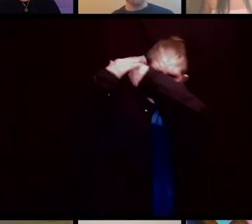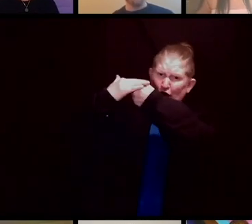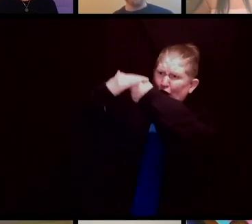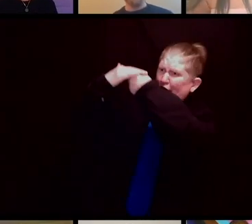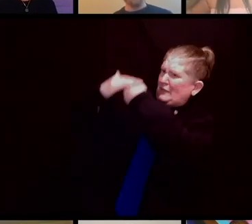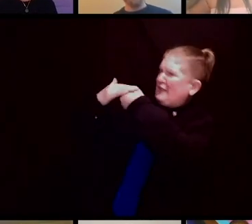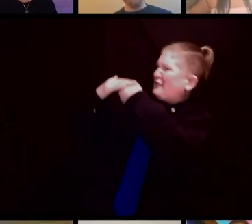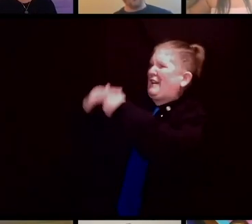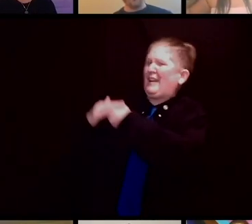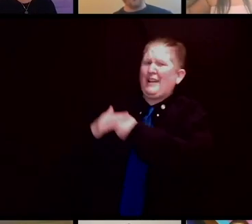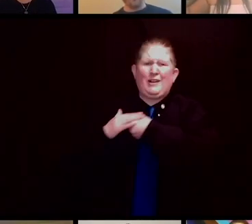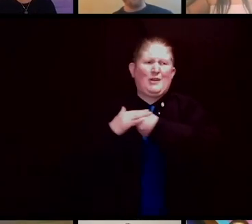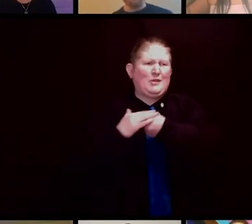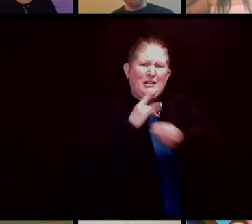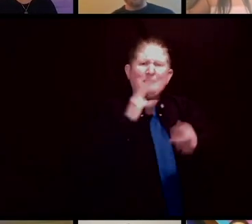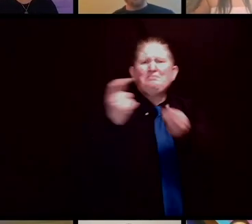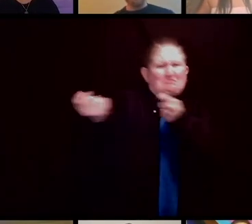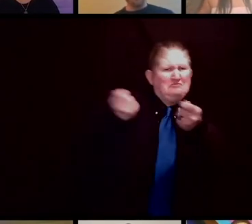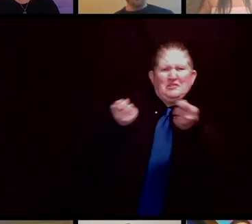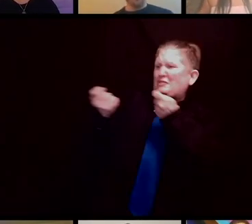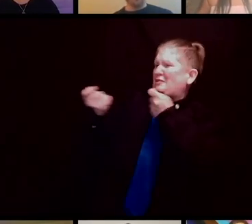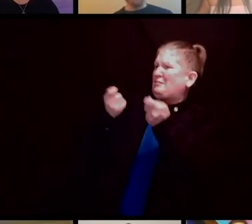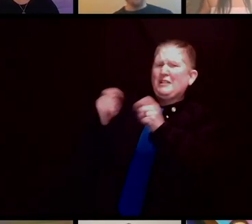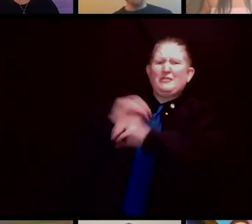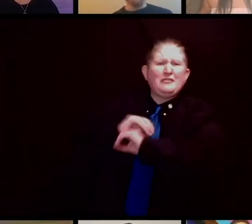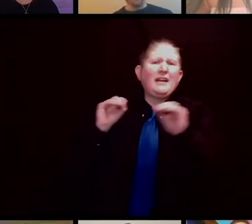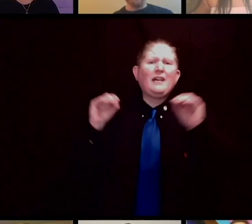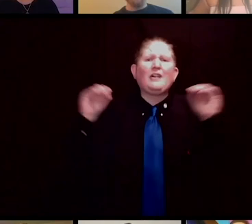Me cambie, me cambie